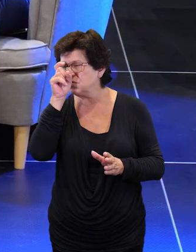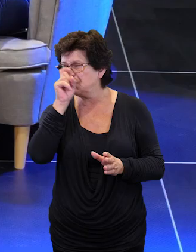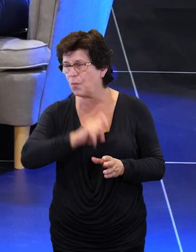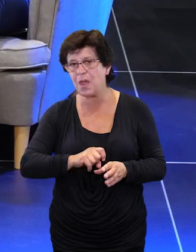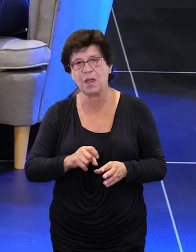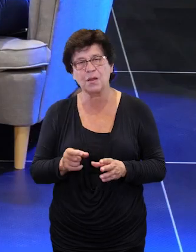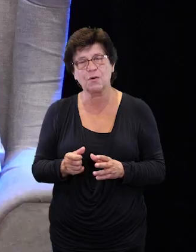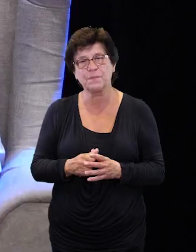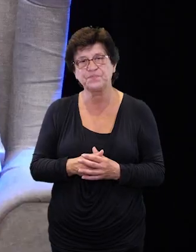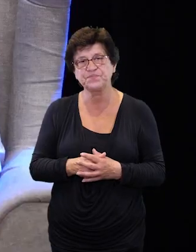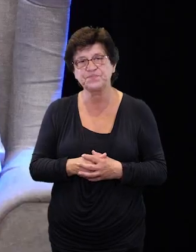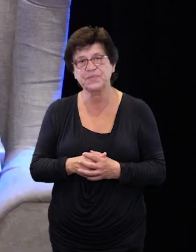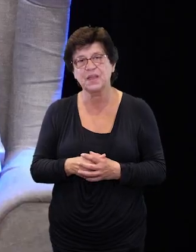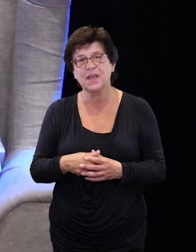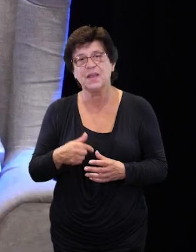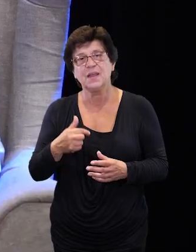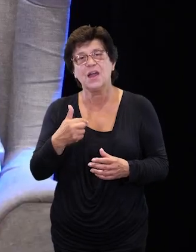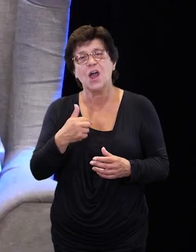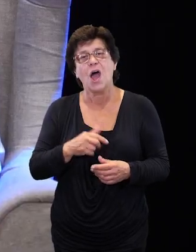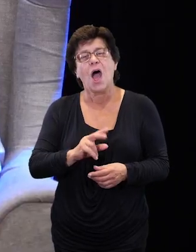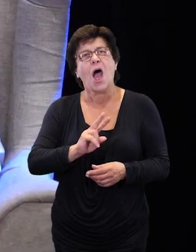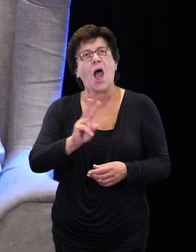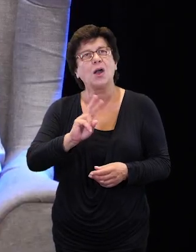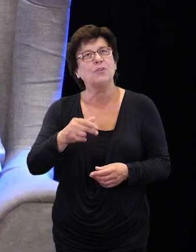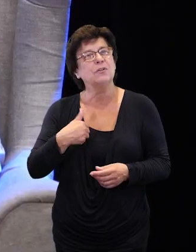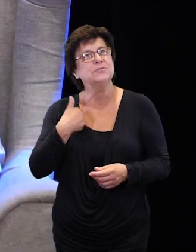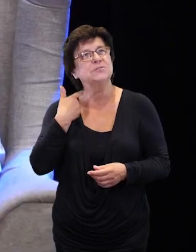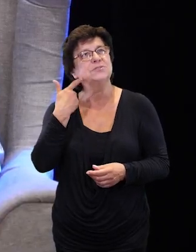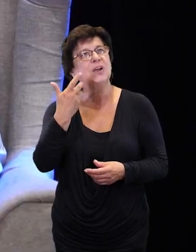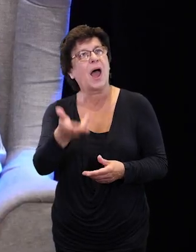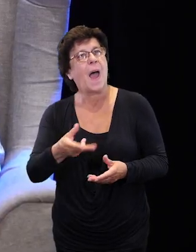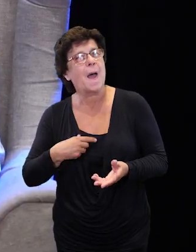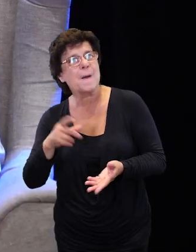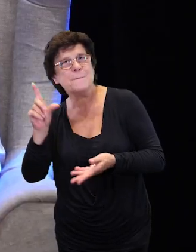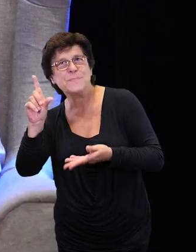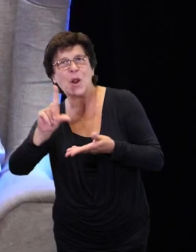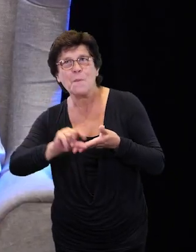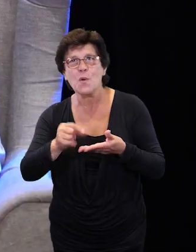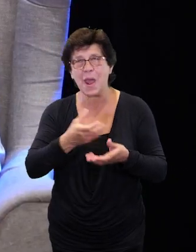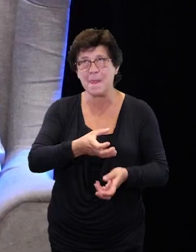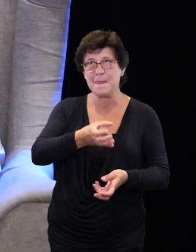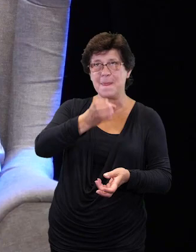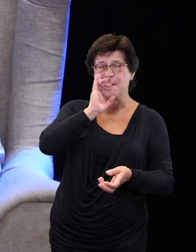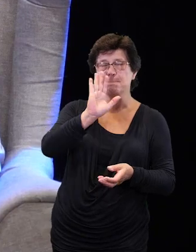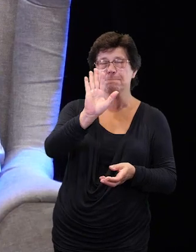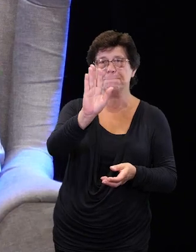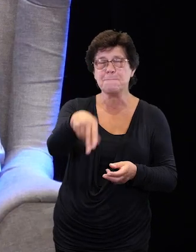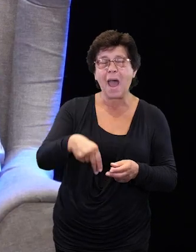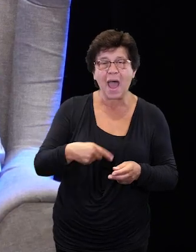No właśnie. Ktoś promuje jakiś napój, który ma witaminę C, ale w tym napoju